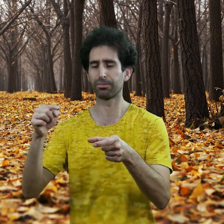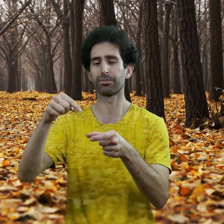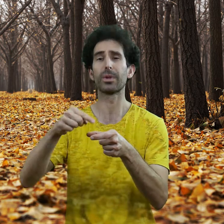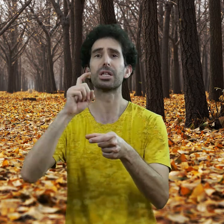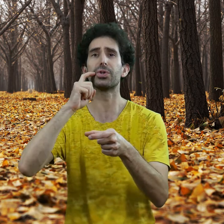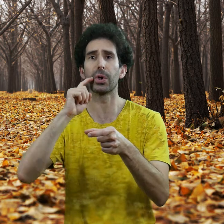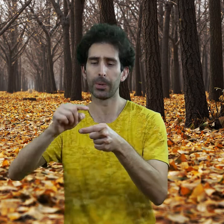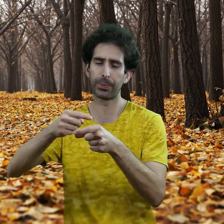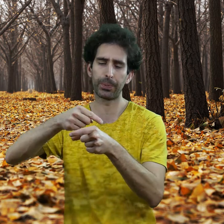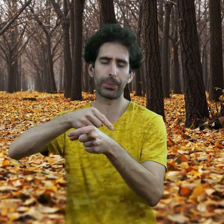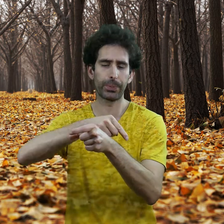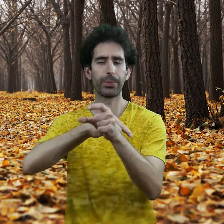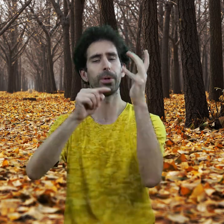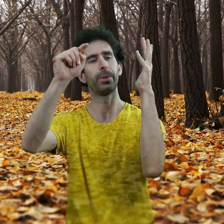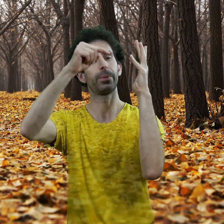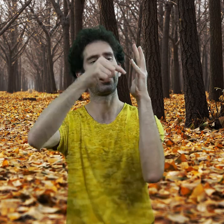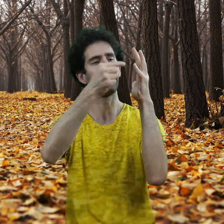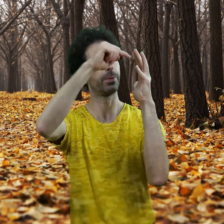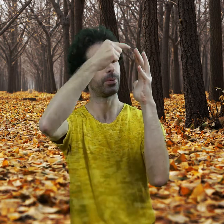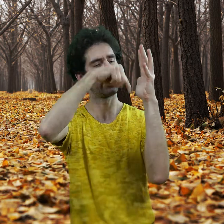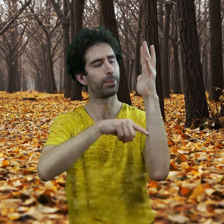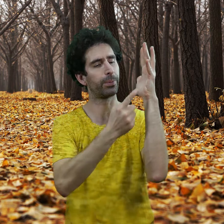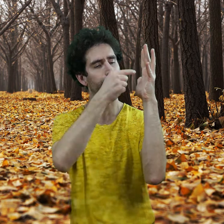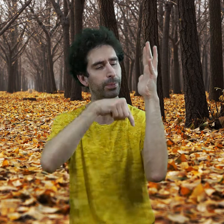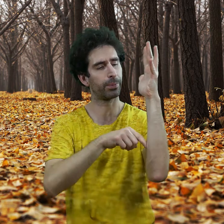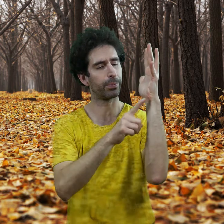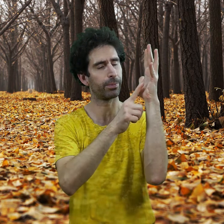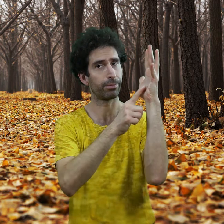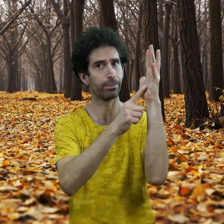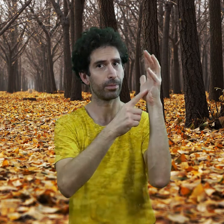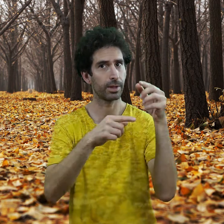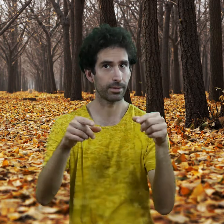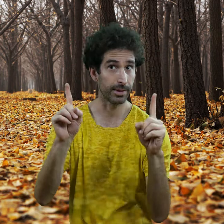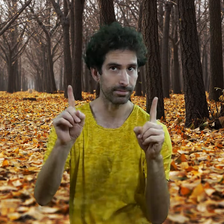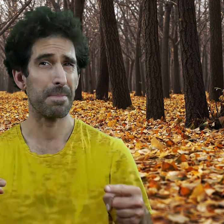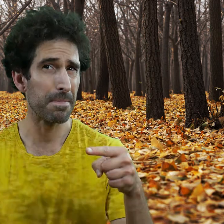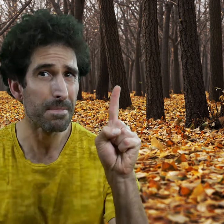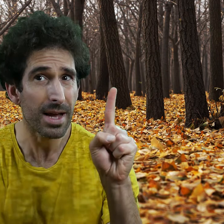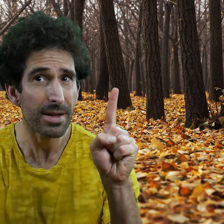Le sucre circule ensuite vers le tronc de l'arbre. Mais !